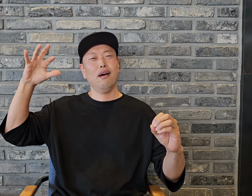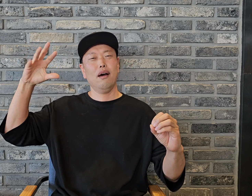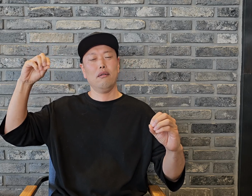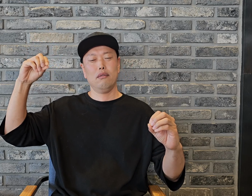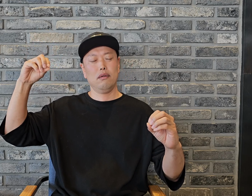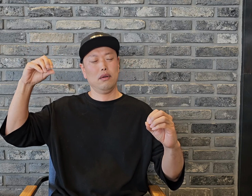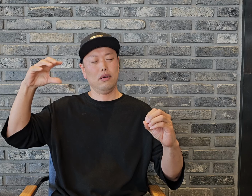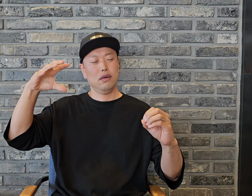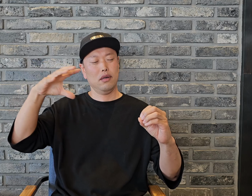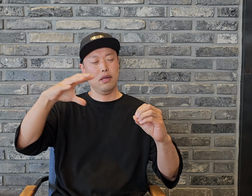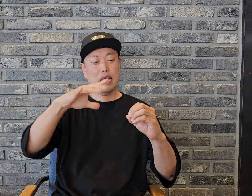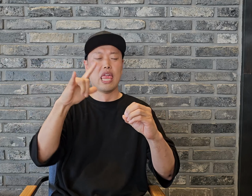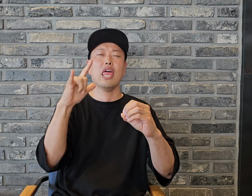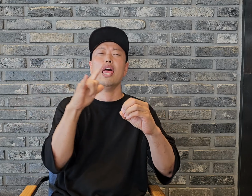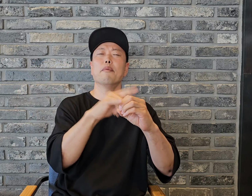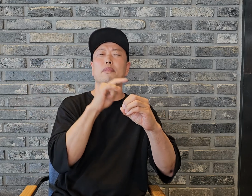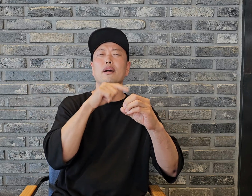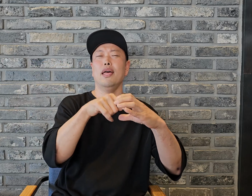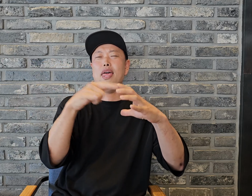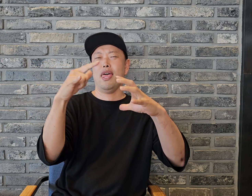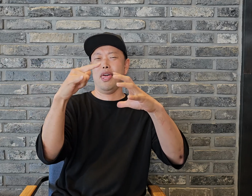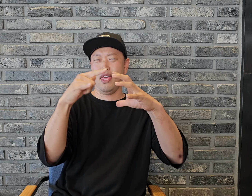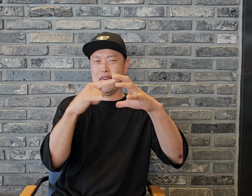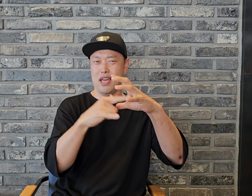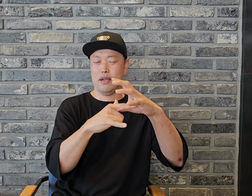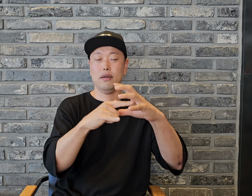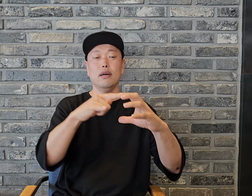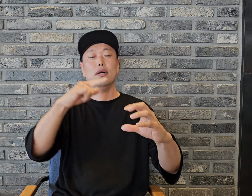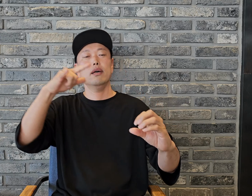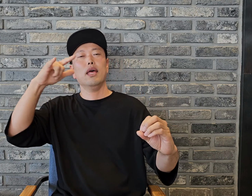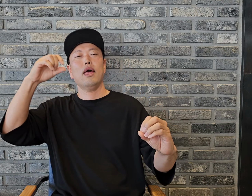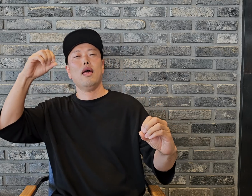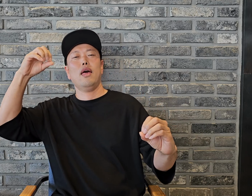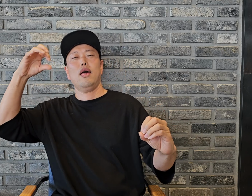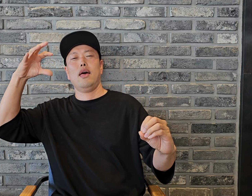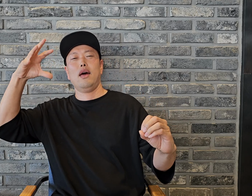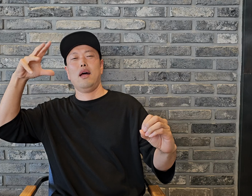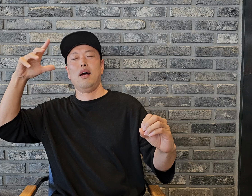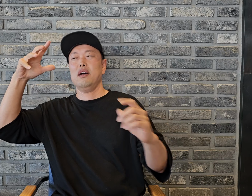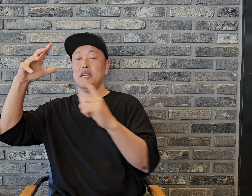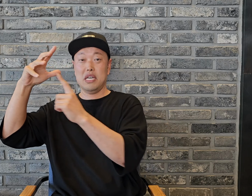지구를 향해 자외선(햇빛)을 보내는 모습을 따온 거예요